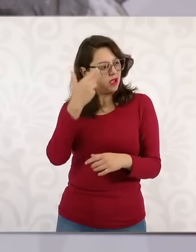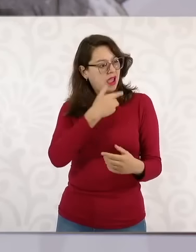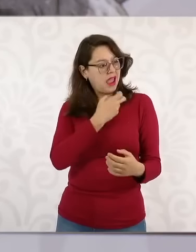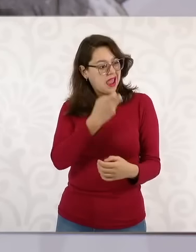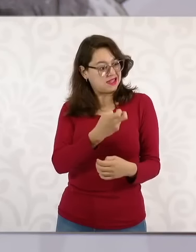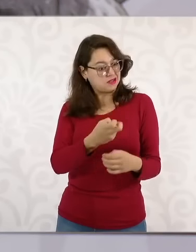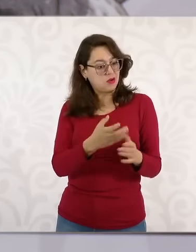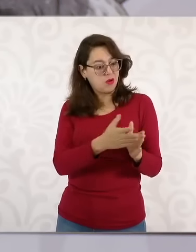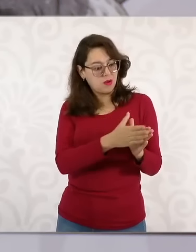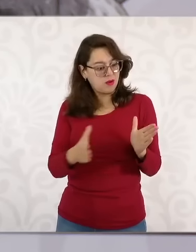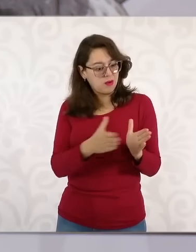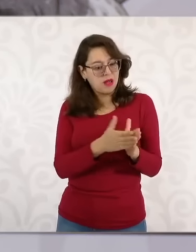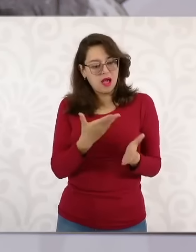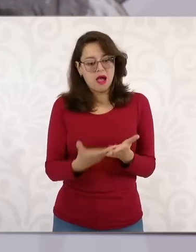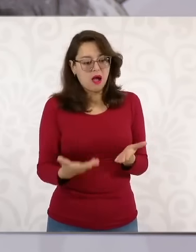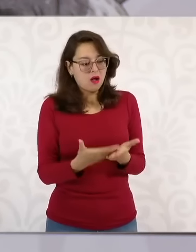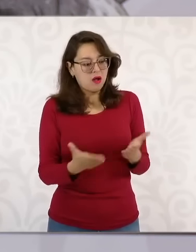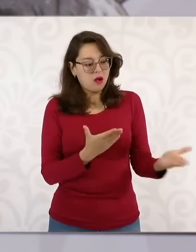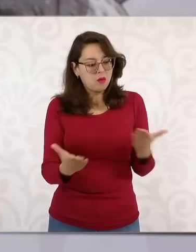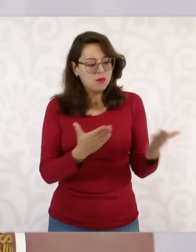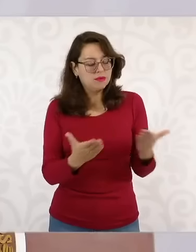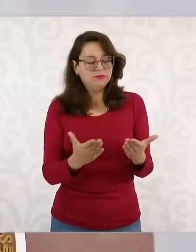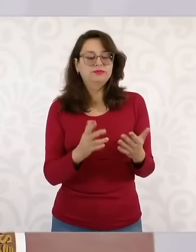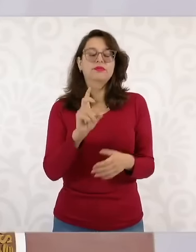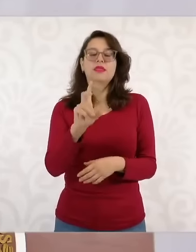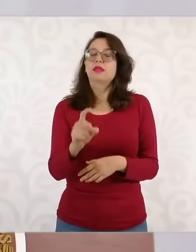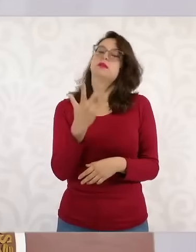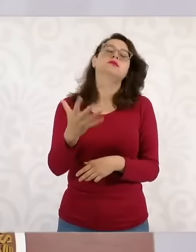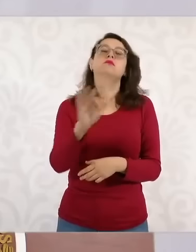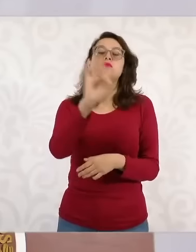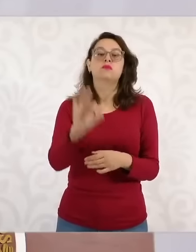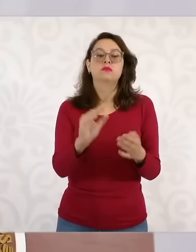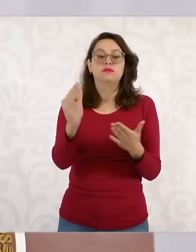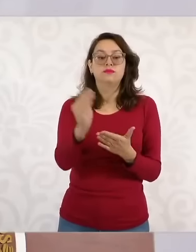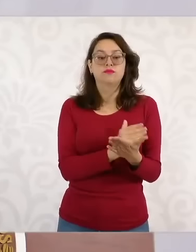Entonces, ¿qué es lo que se hace? Si estas plantas solares hubieran utilizado una planta de gas,